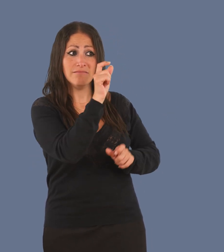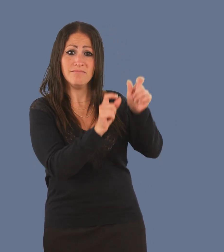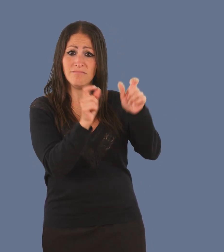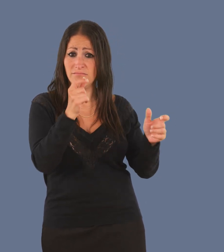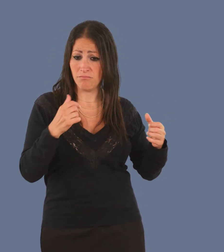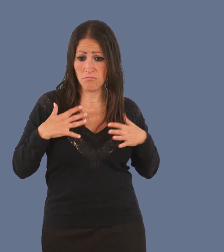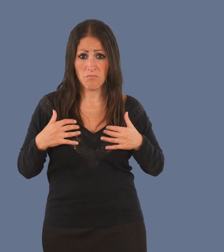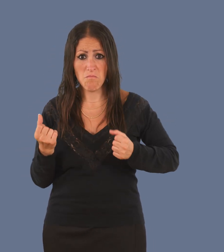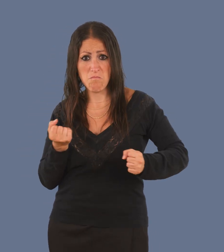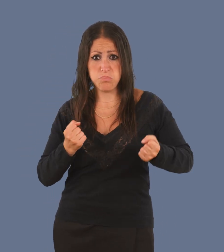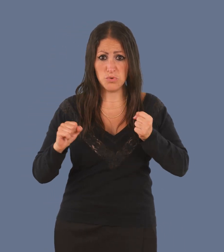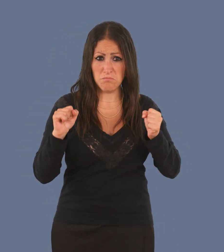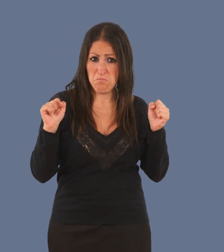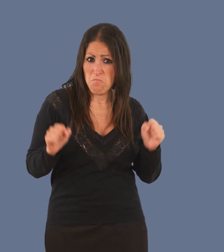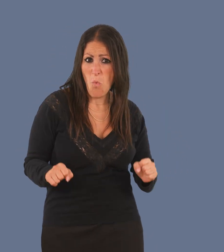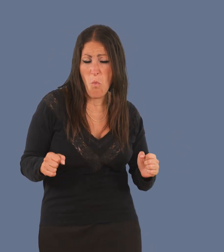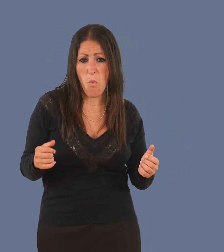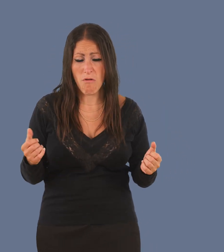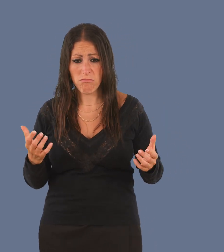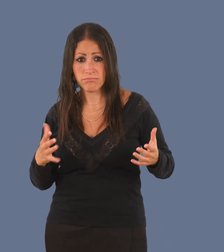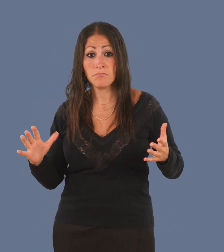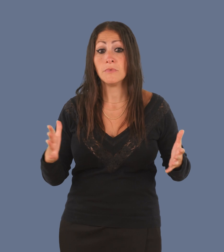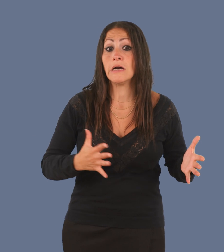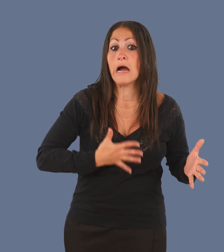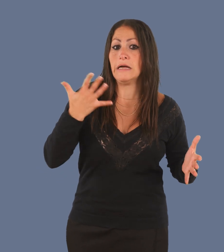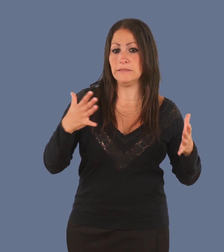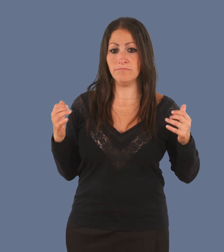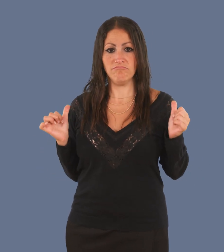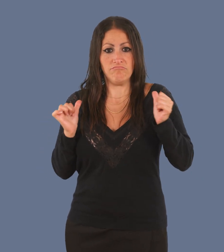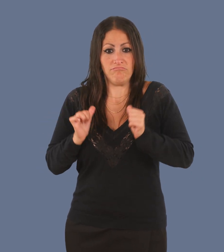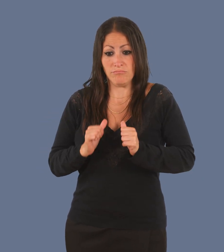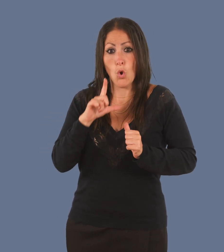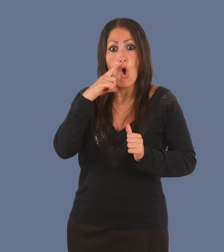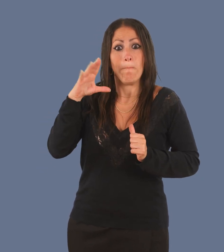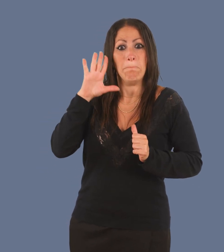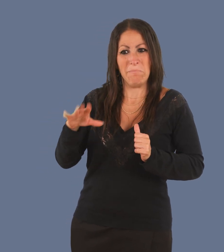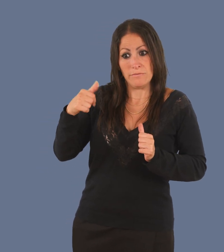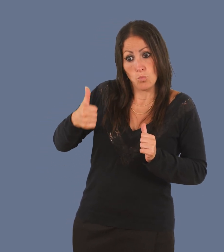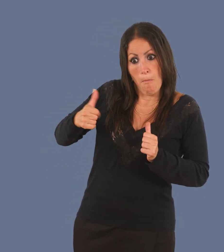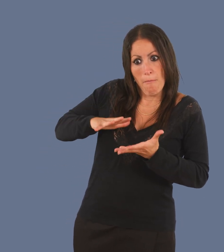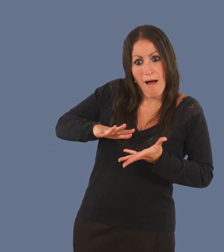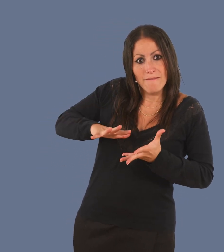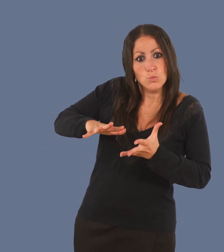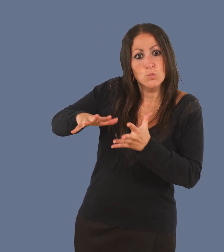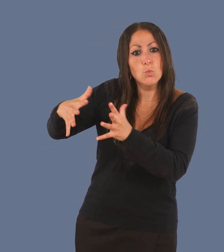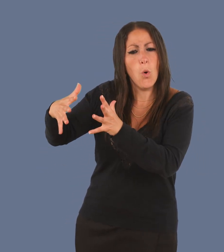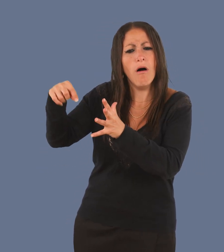Cette gestuelle est facilitée par l’évolution du costume masculin,